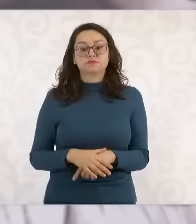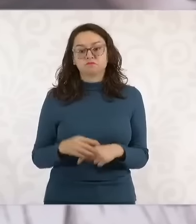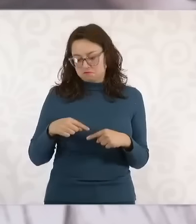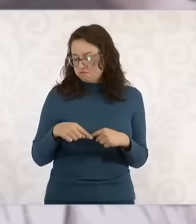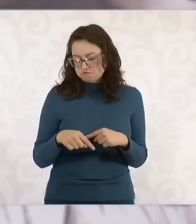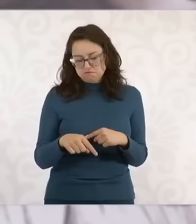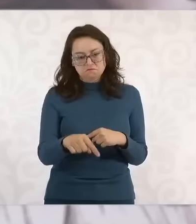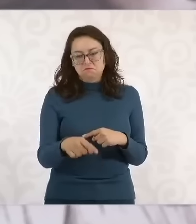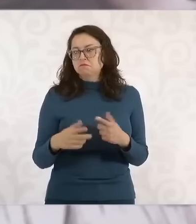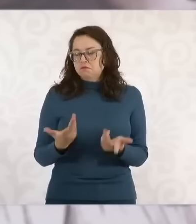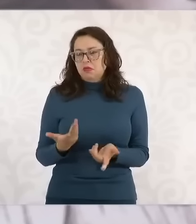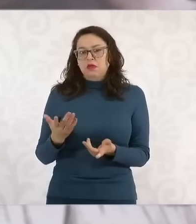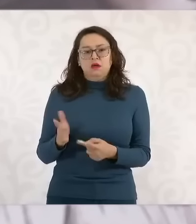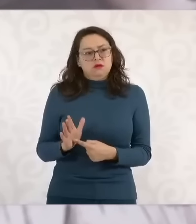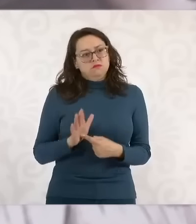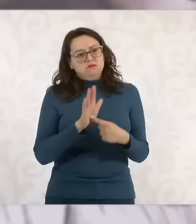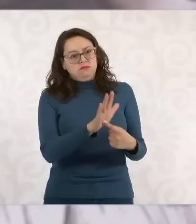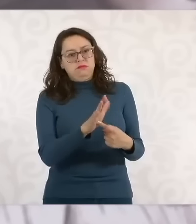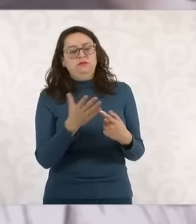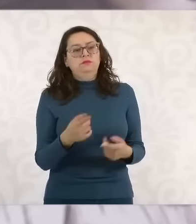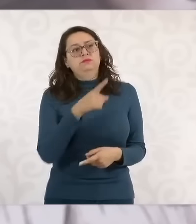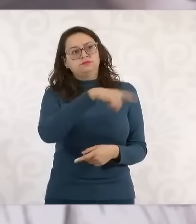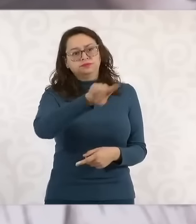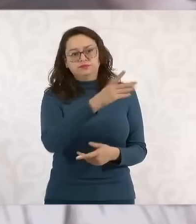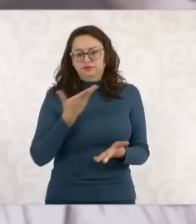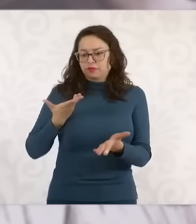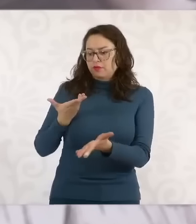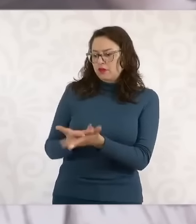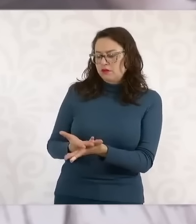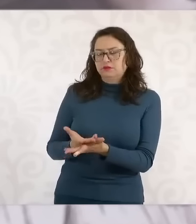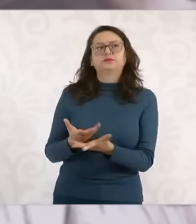De los puntos que nos plantearon el año pasado, que estuvimos trabajando más de 100 días,